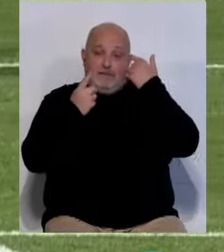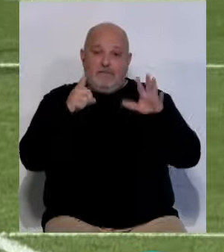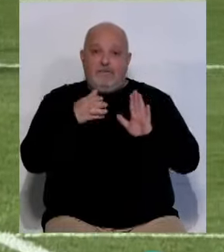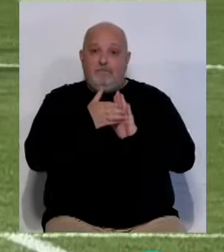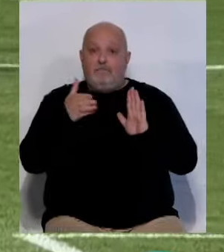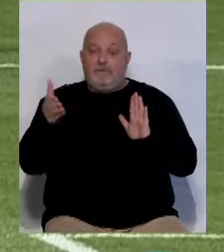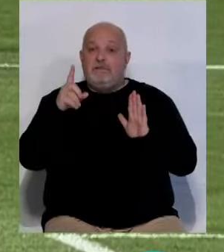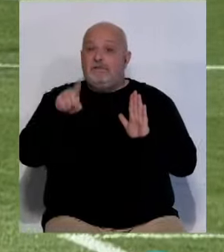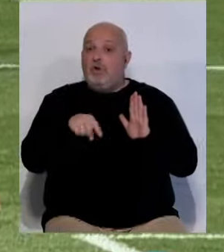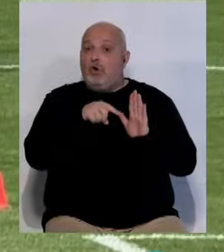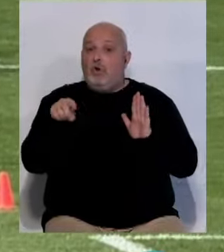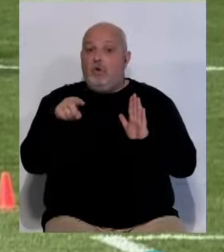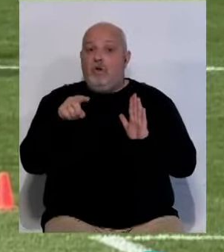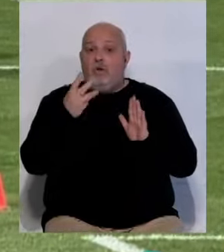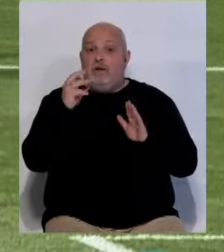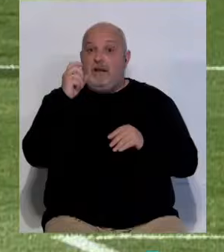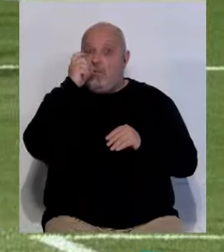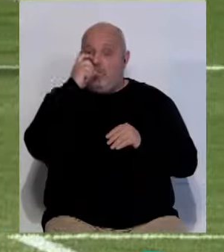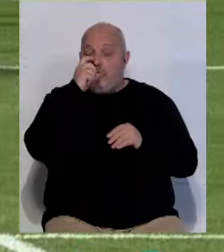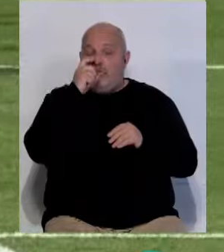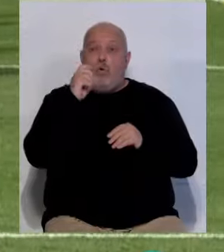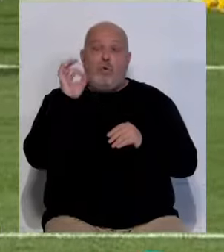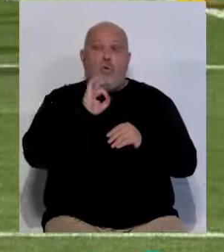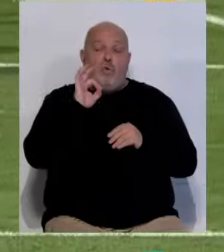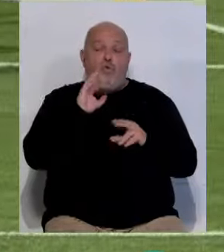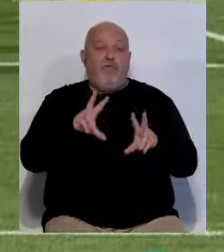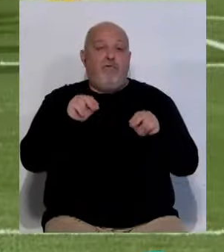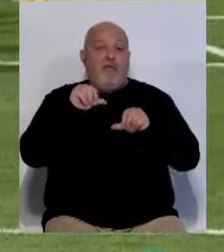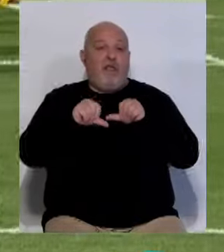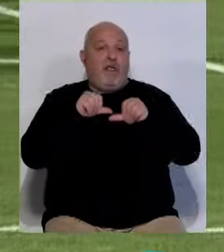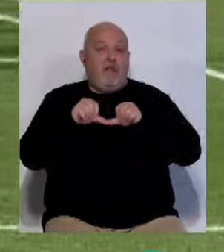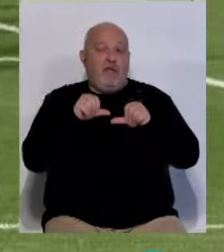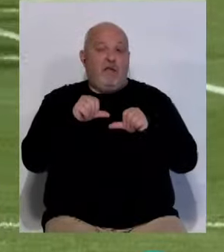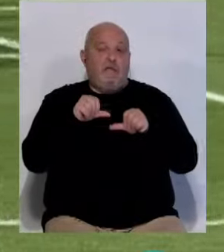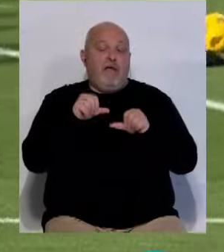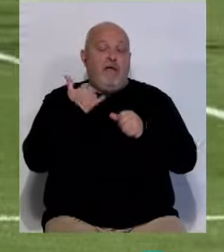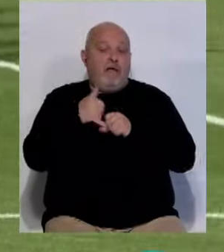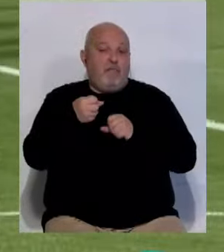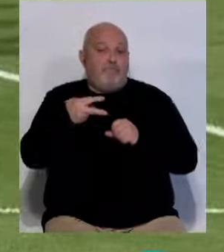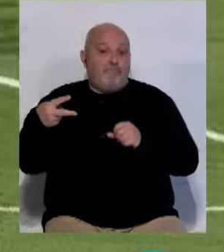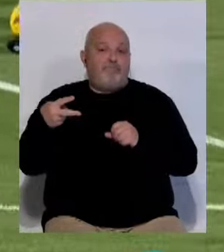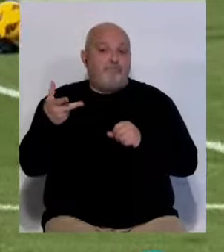ver si efectivamente pues al 30 de junio o cuando finalice la liga pues V si efectivamente han sido